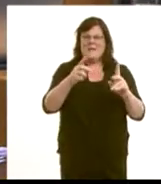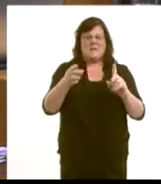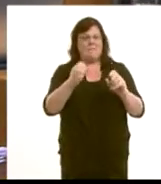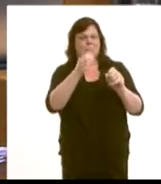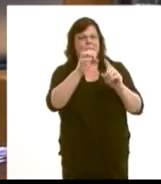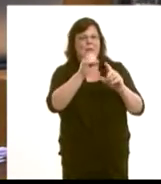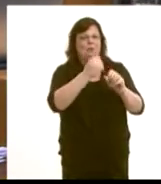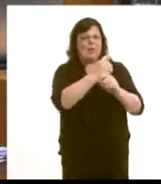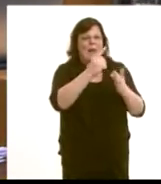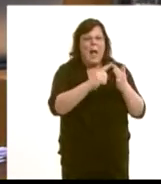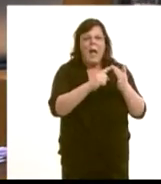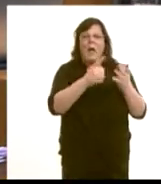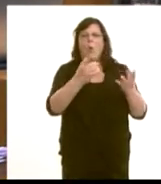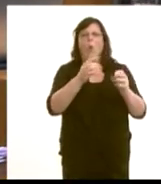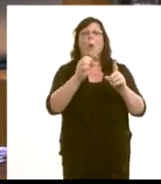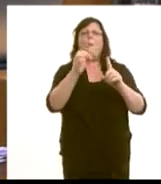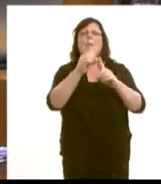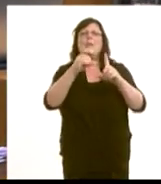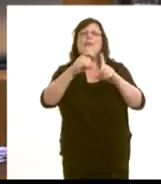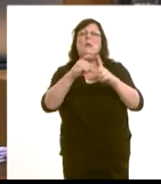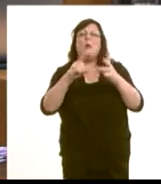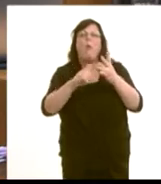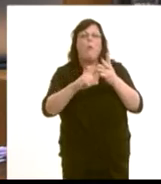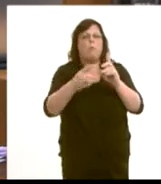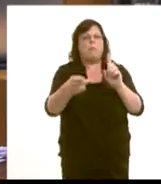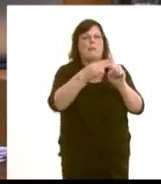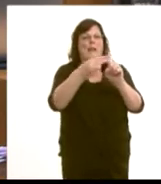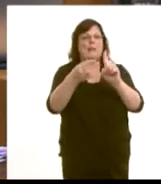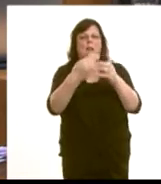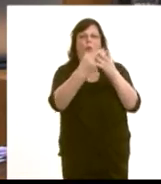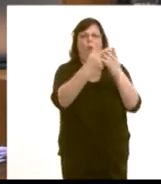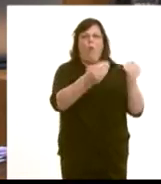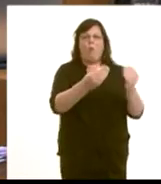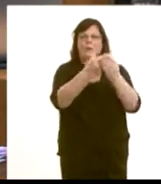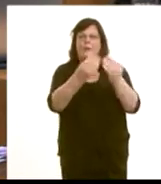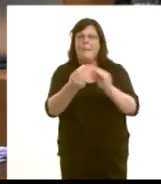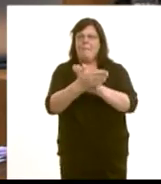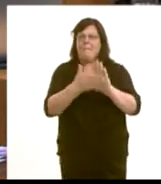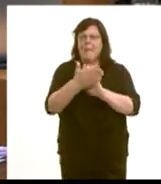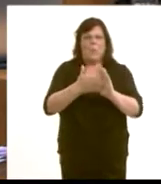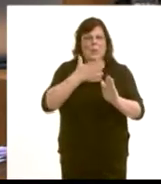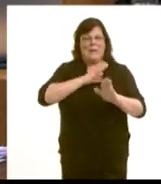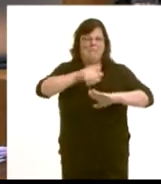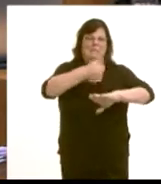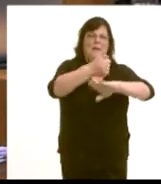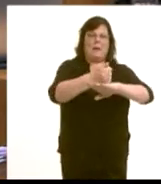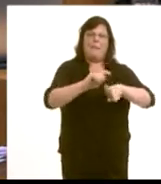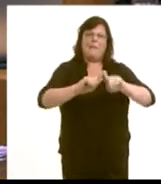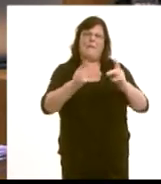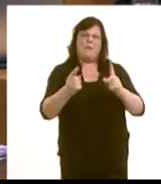byddaiín rhaid sicrhau bod gyda ni statws cyfartal yng Nghymru er mwyn i brynwyr allu cael yr un hyder.